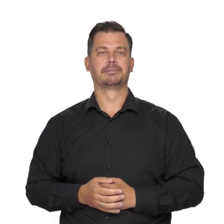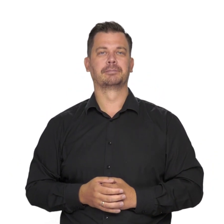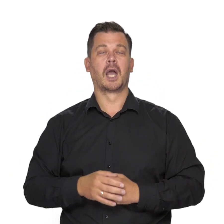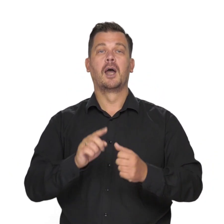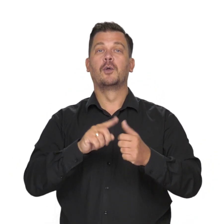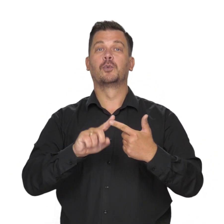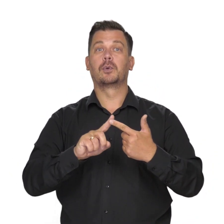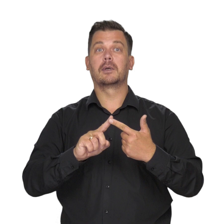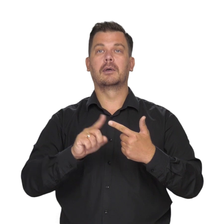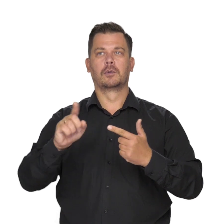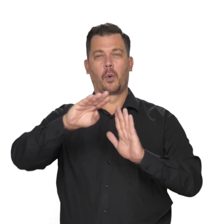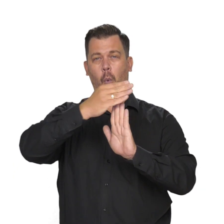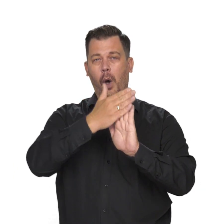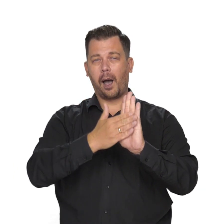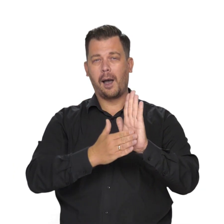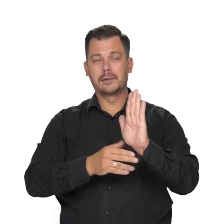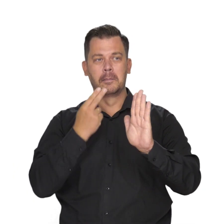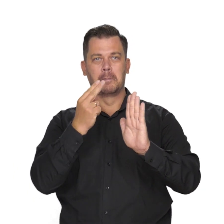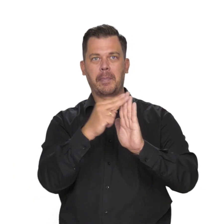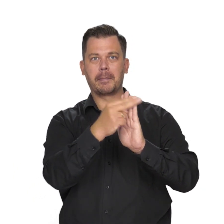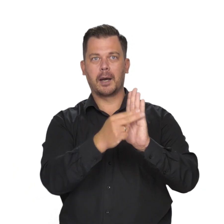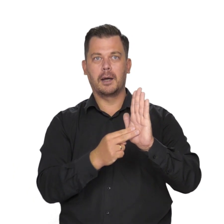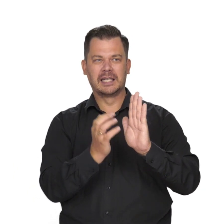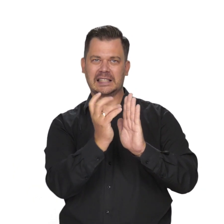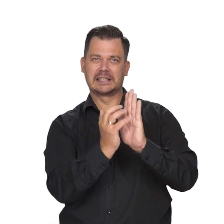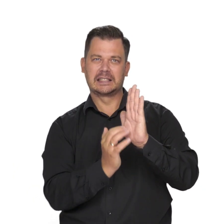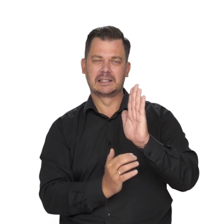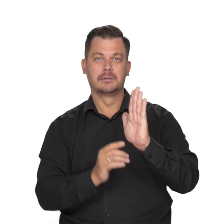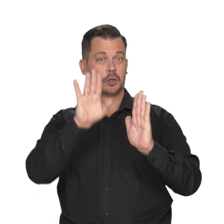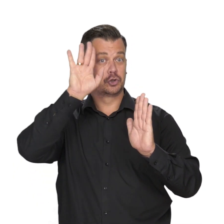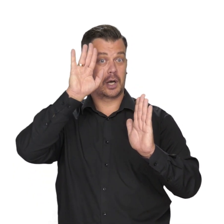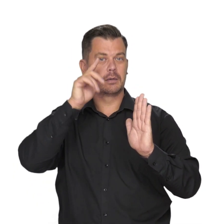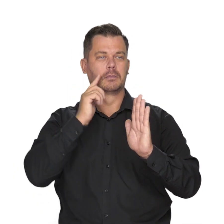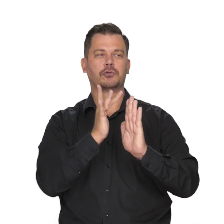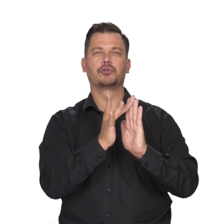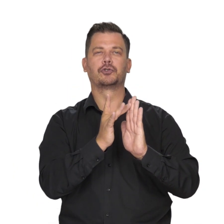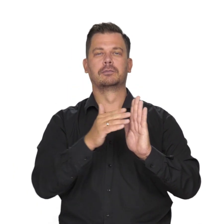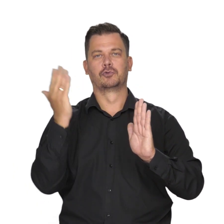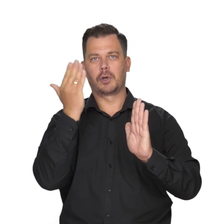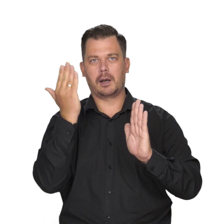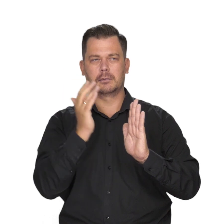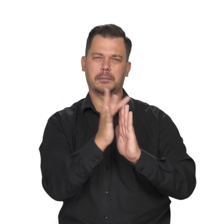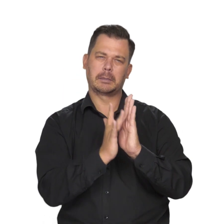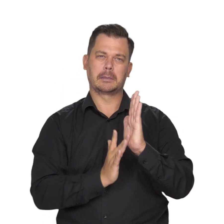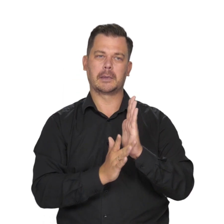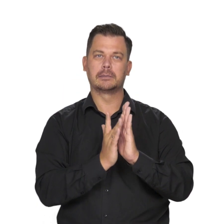Drugim istotnym środkiem wyrazu jest faktura – gładkie jasne plamy kontrastują z chropowatościami szarości i niejednorodną plamą czerni.